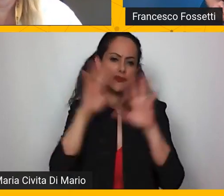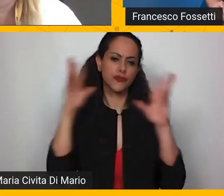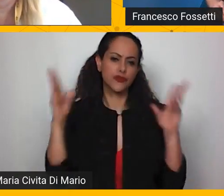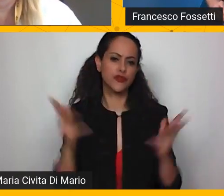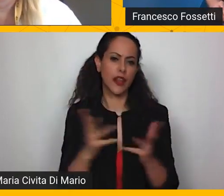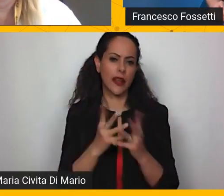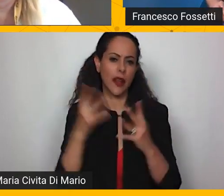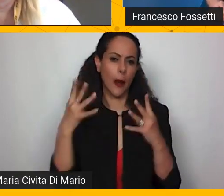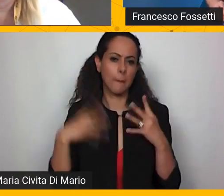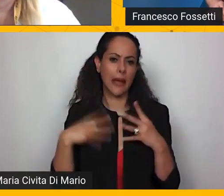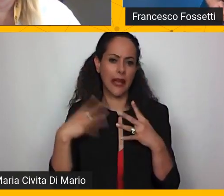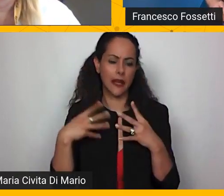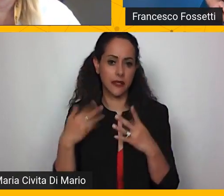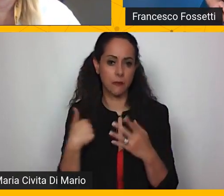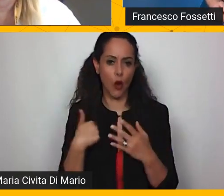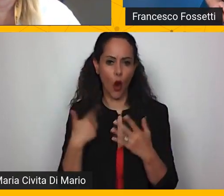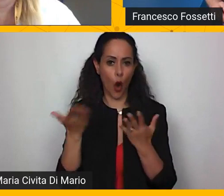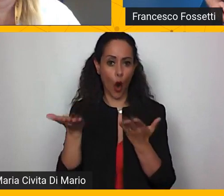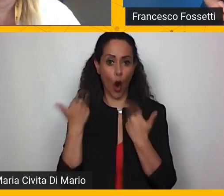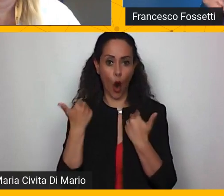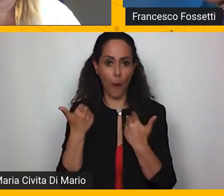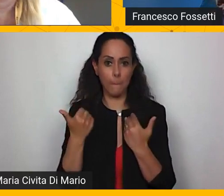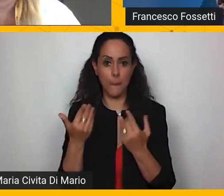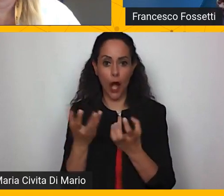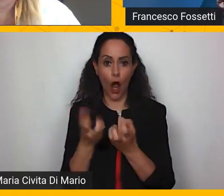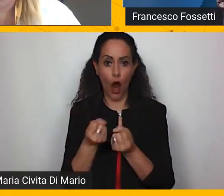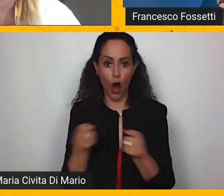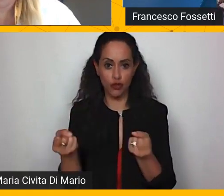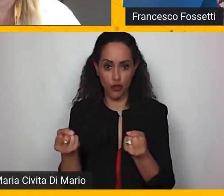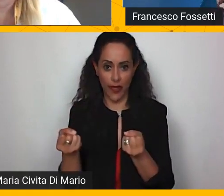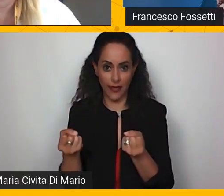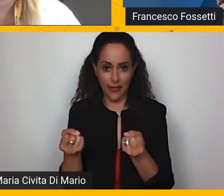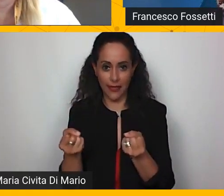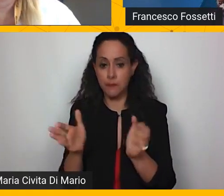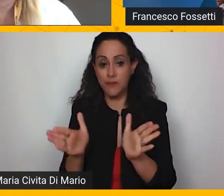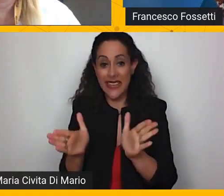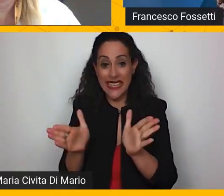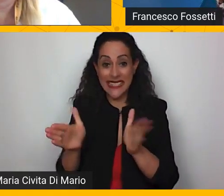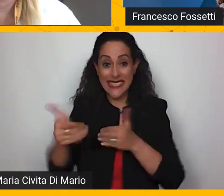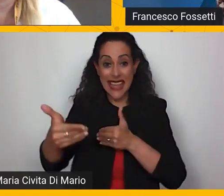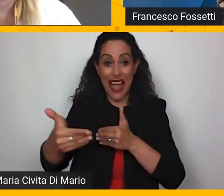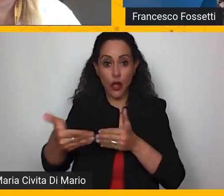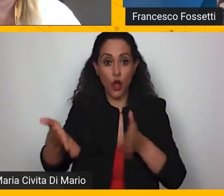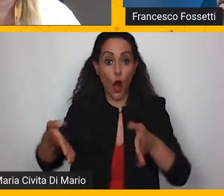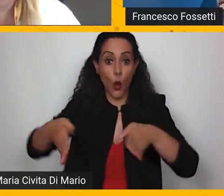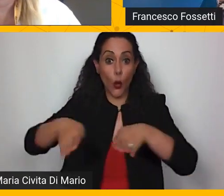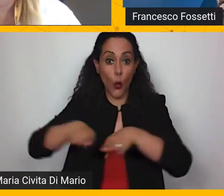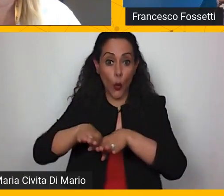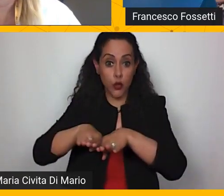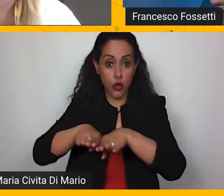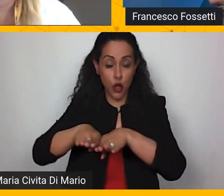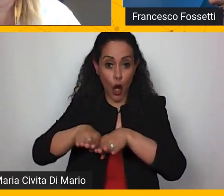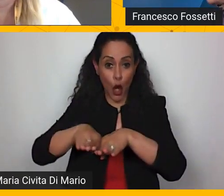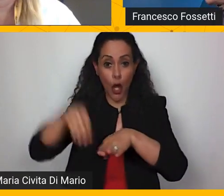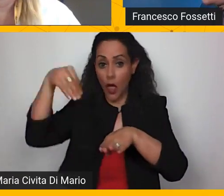meccanismo per cui si comprano degli oggetti del delle scatole